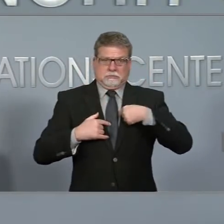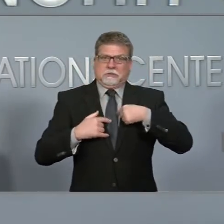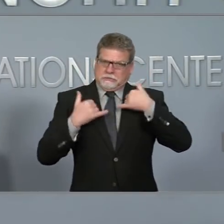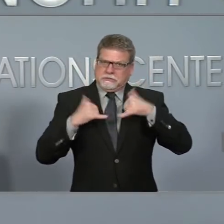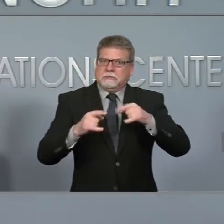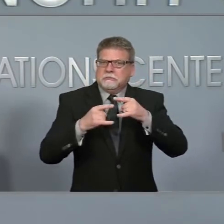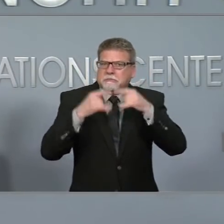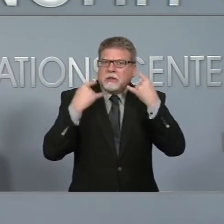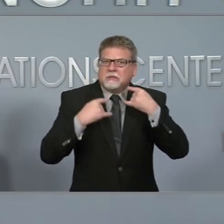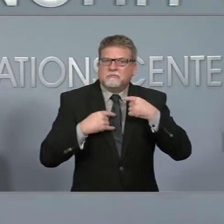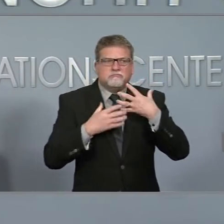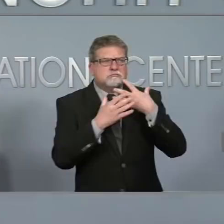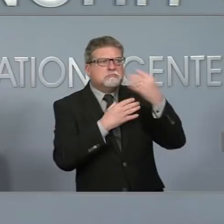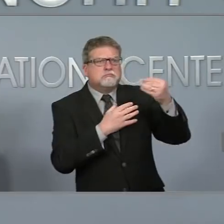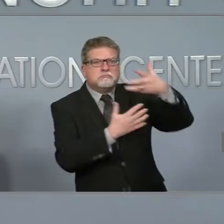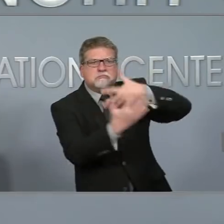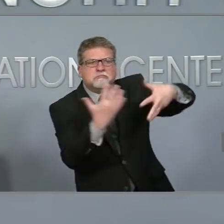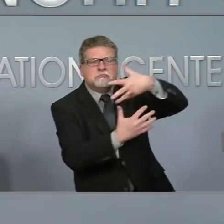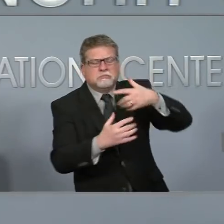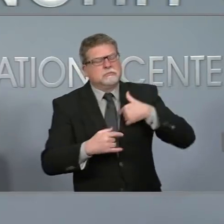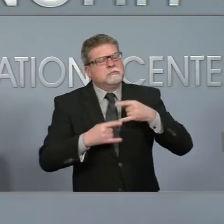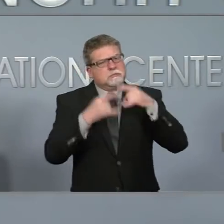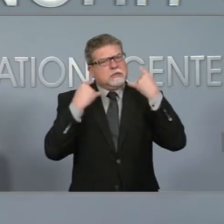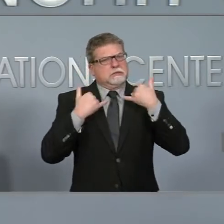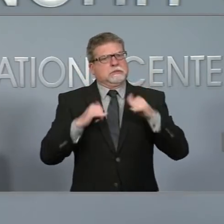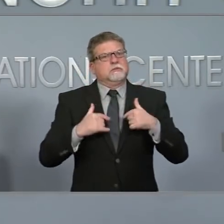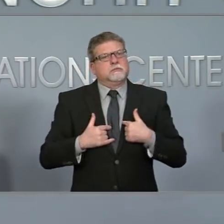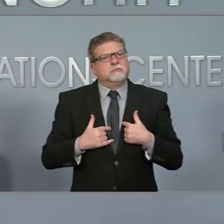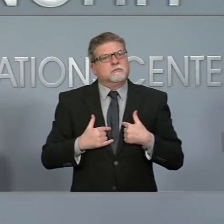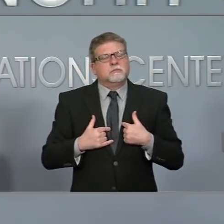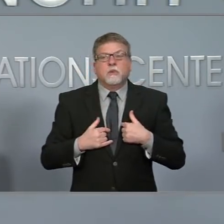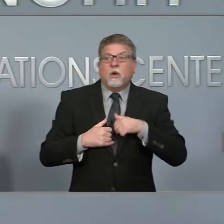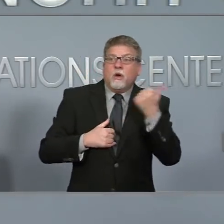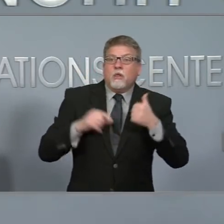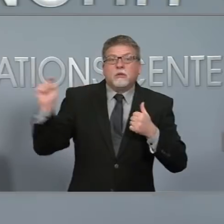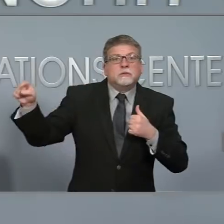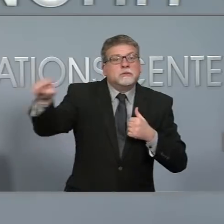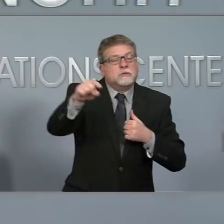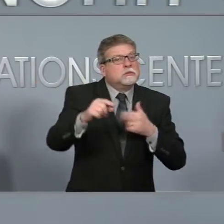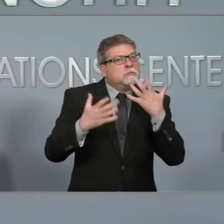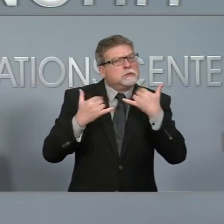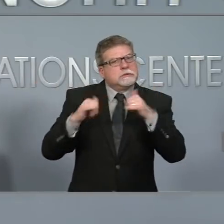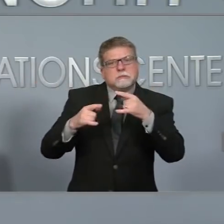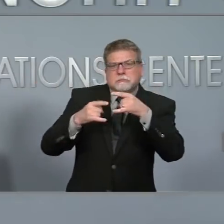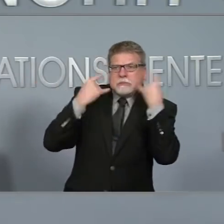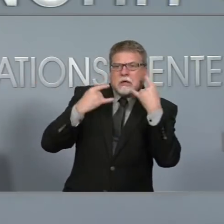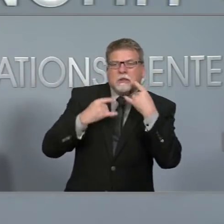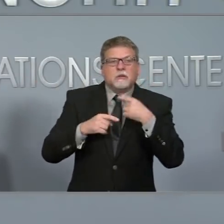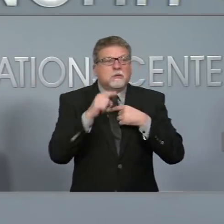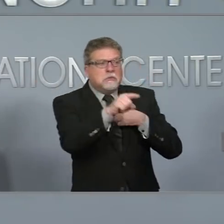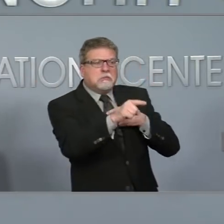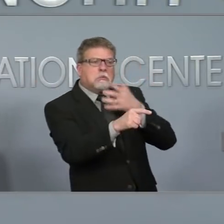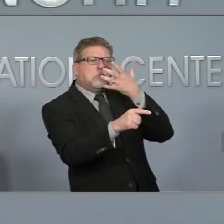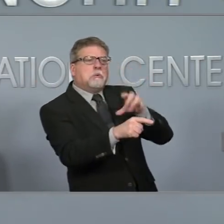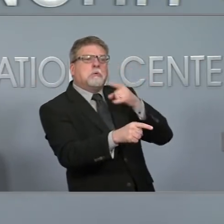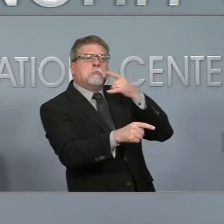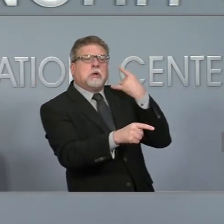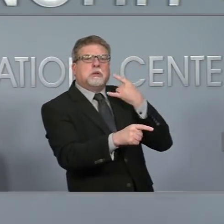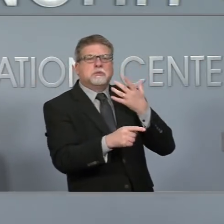estén en multitudes, por ejemplo, los padres quizás deseará que sus niños lleven